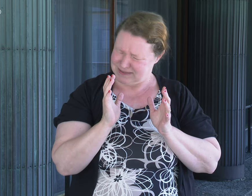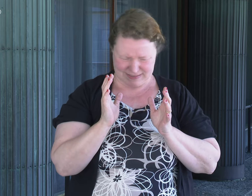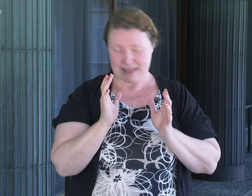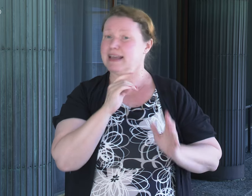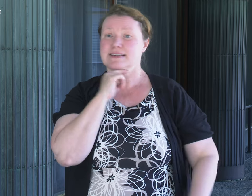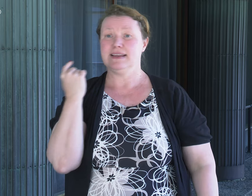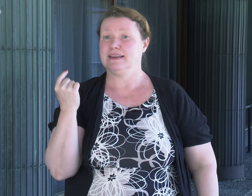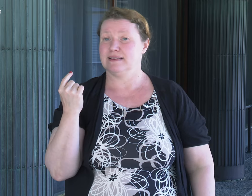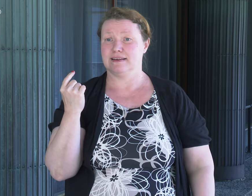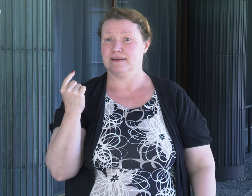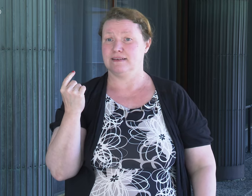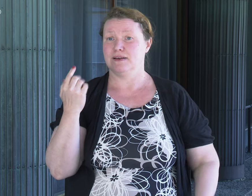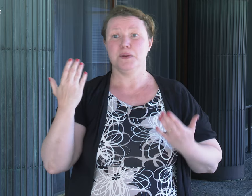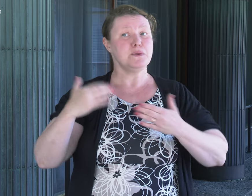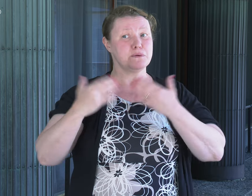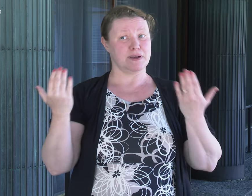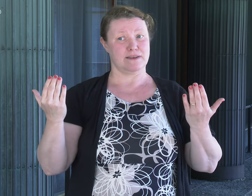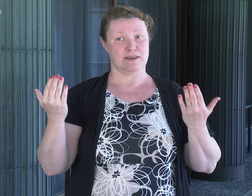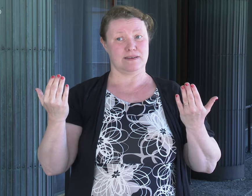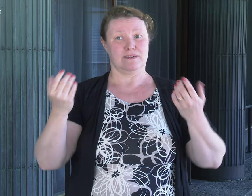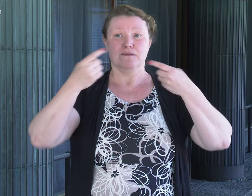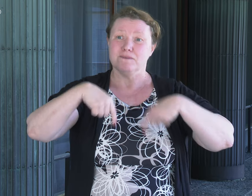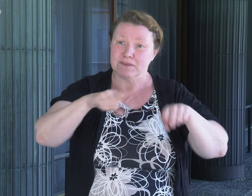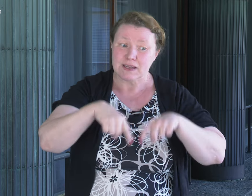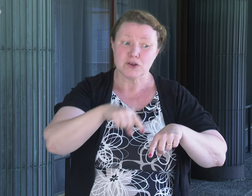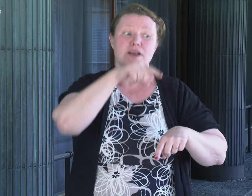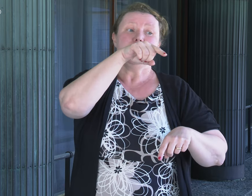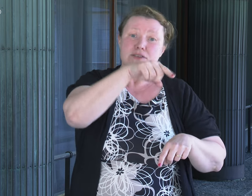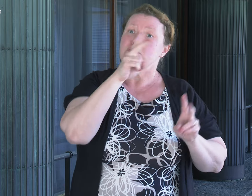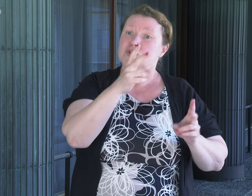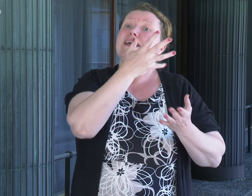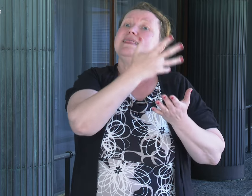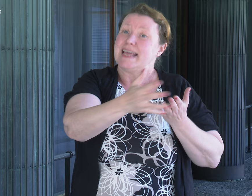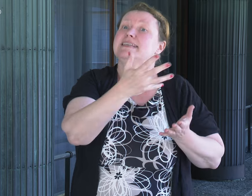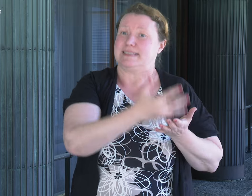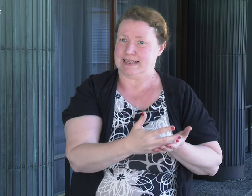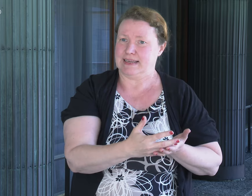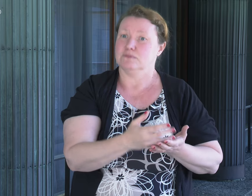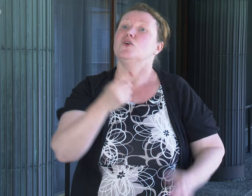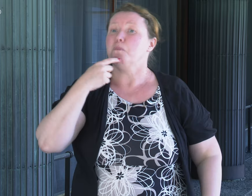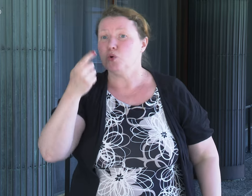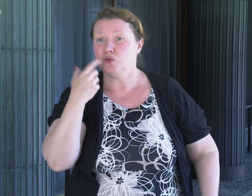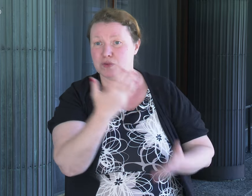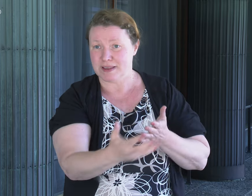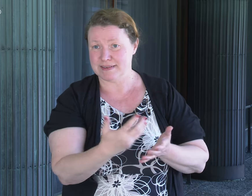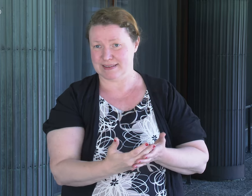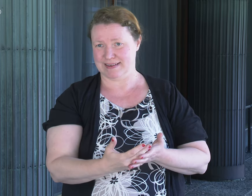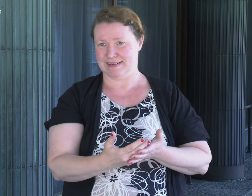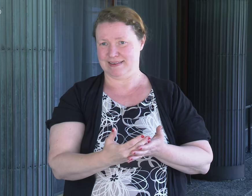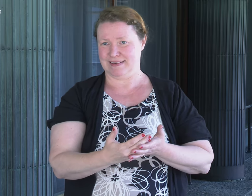Ei se riitä. Nykypäivänä videot ovat tekstiä. Ne ovat puhuttua tekstiä.